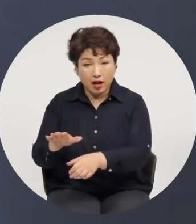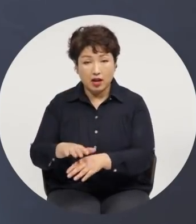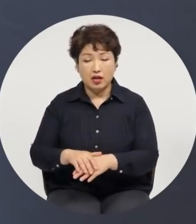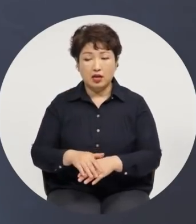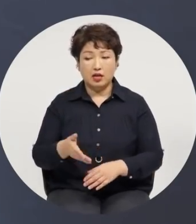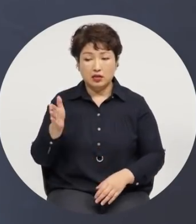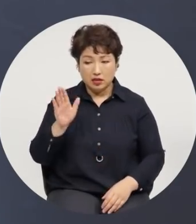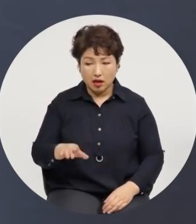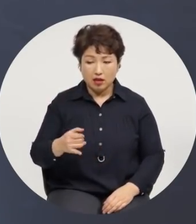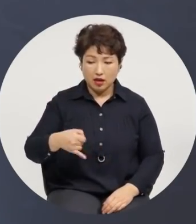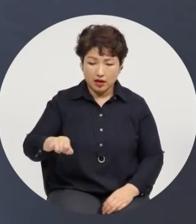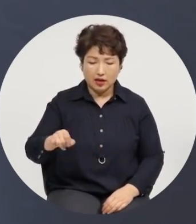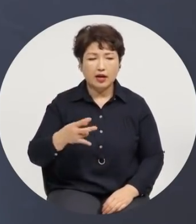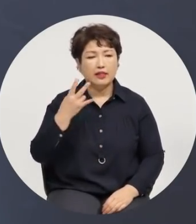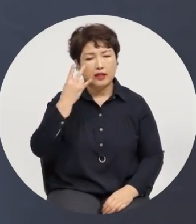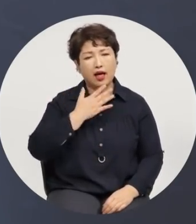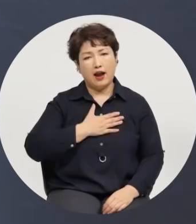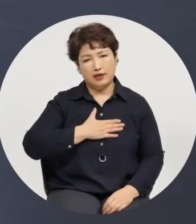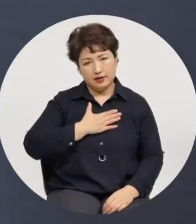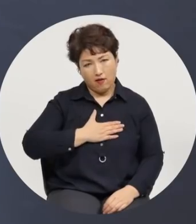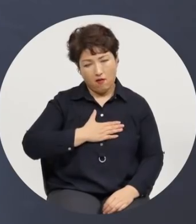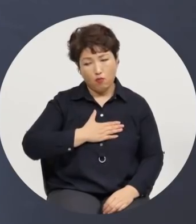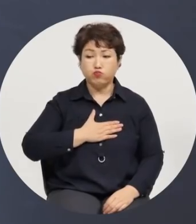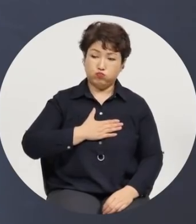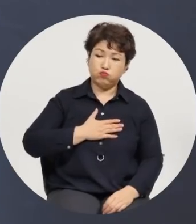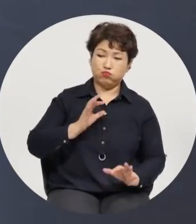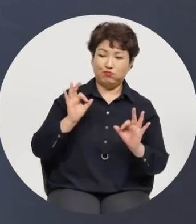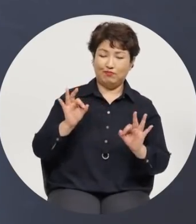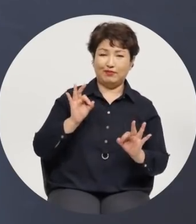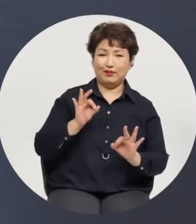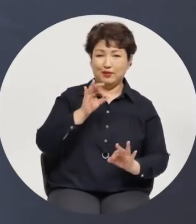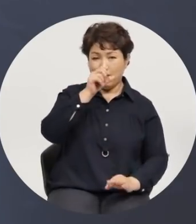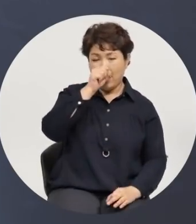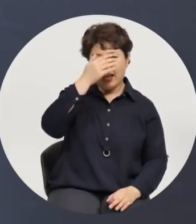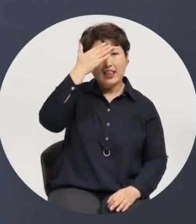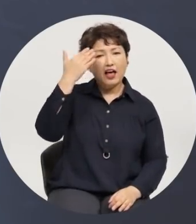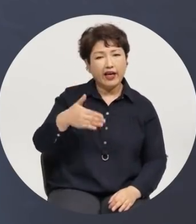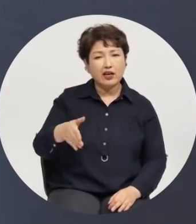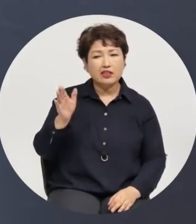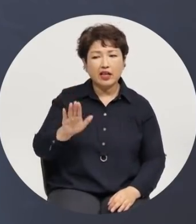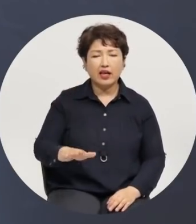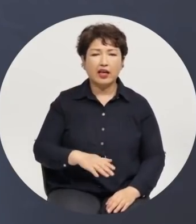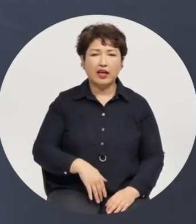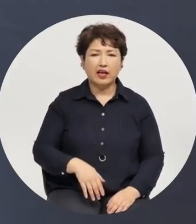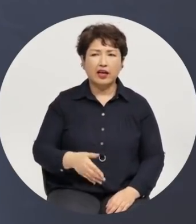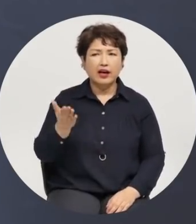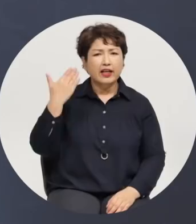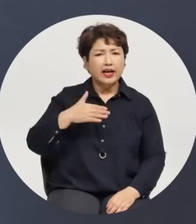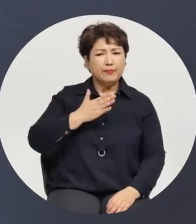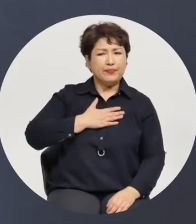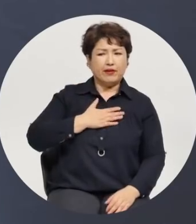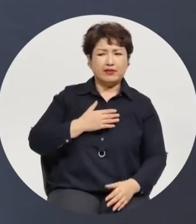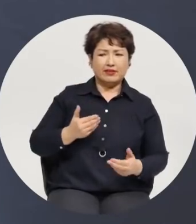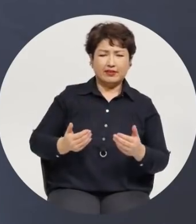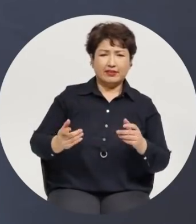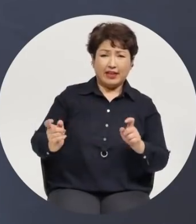아이가 "알았습니다" 이렇게 하면 다행인데 벌써 몇 번 감정싸움을 했다는 것은